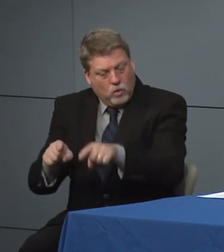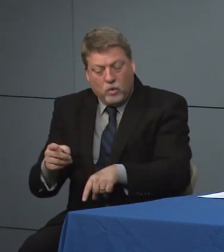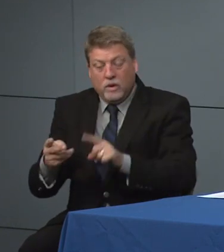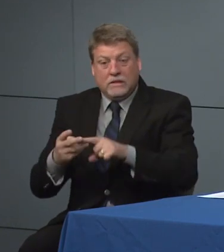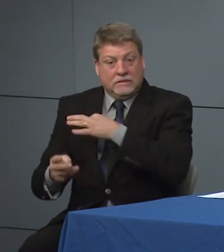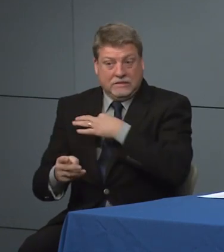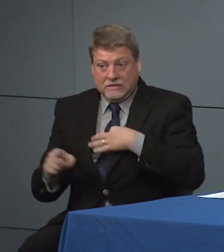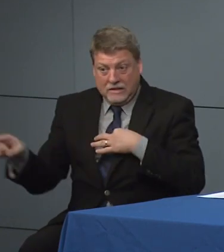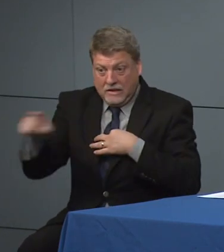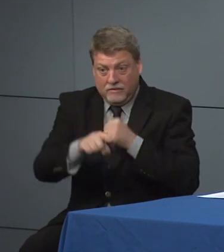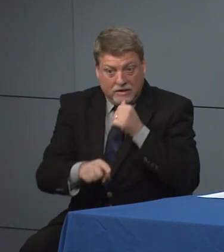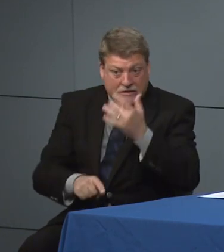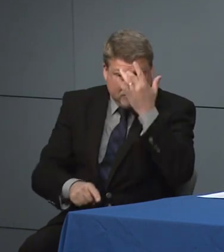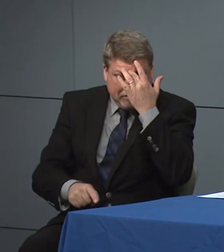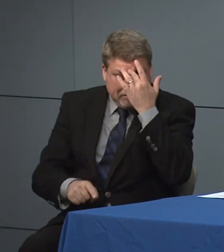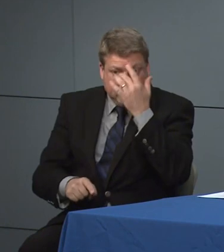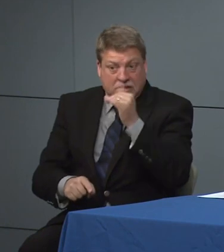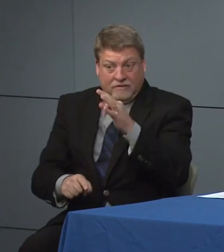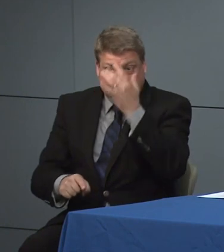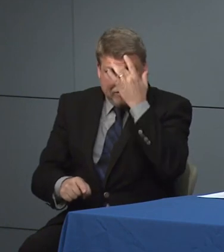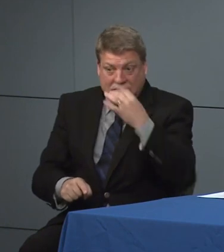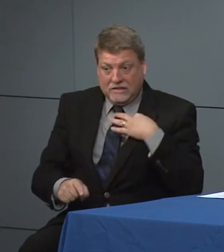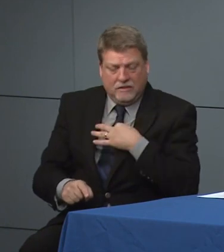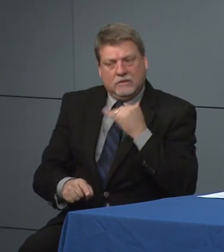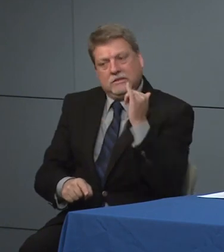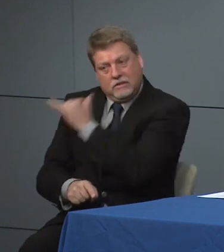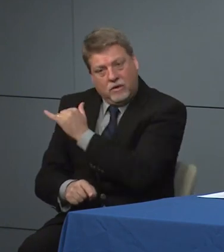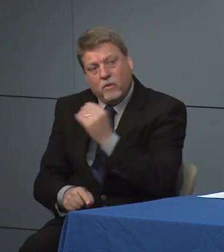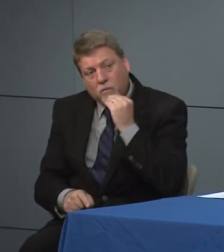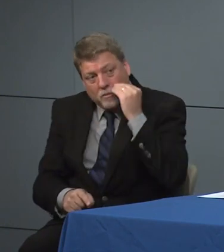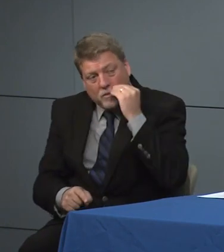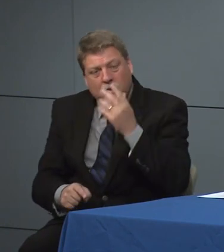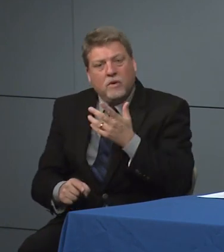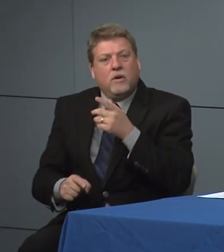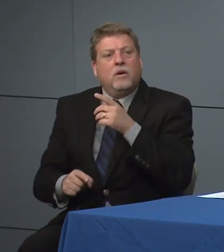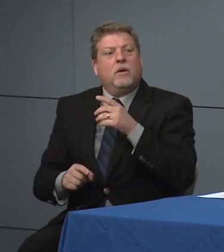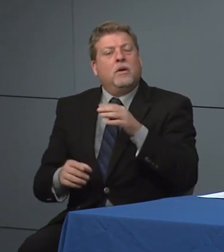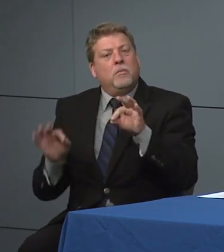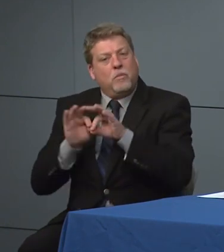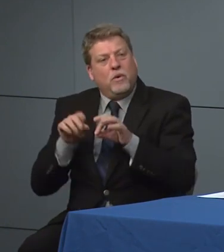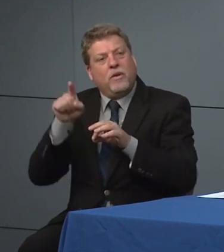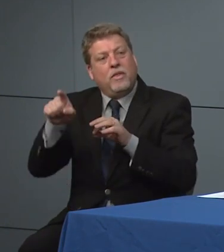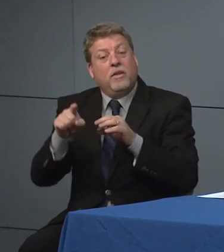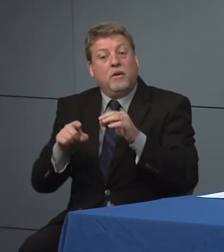no vaya si están enfermos, el personal que ese cero tan de que no vaya al trabajo, asegurándose de que haya en una